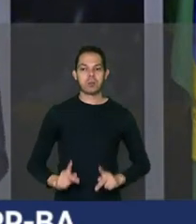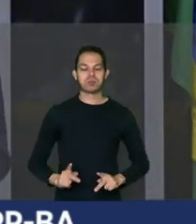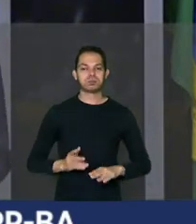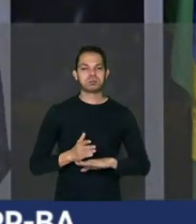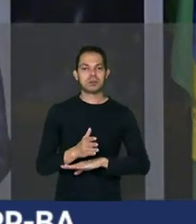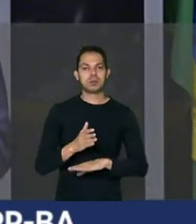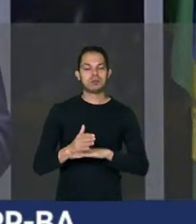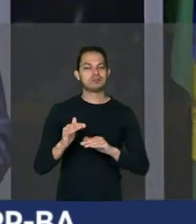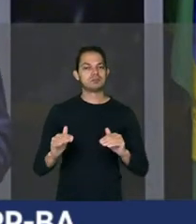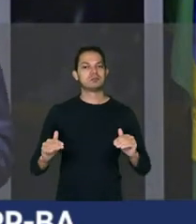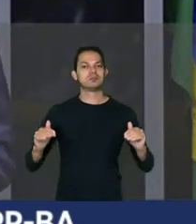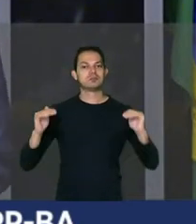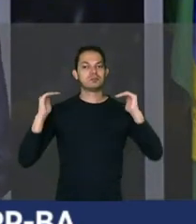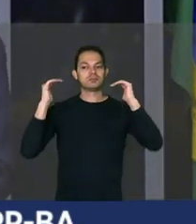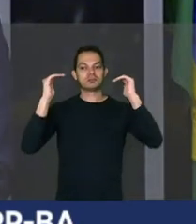UMA POSTURA DE INTERVIR EM SUA SOBERANIA E AUTODETERMINAÇÃO